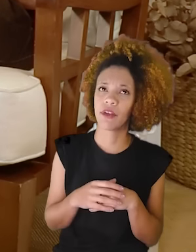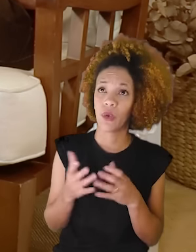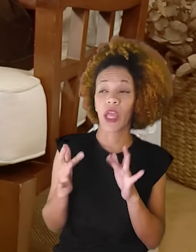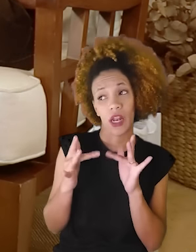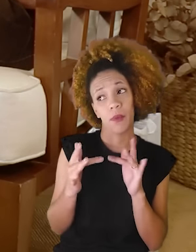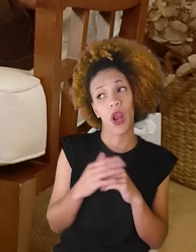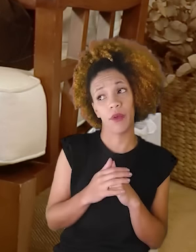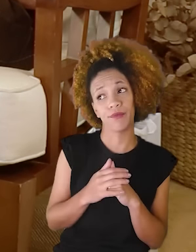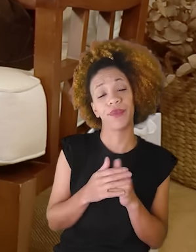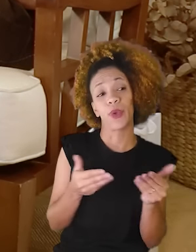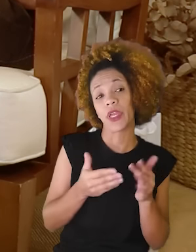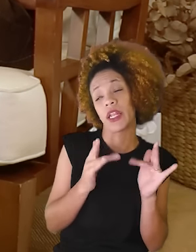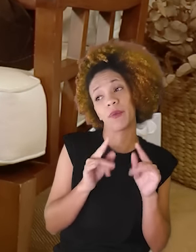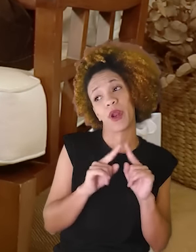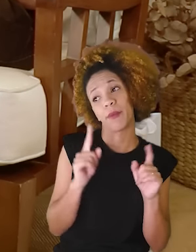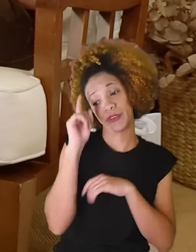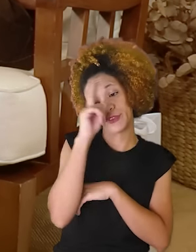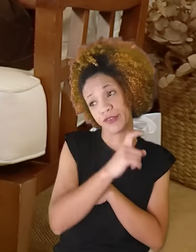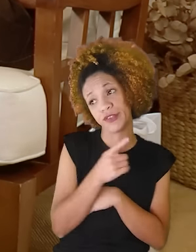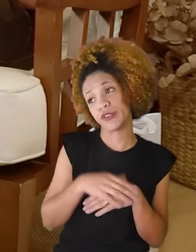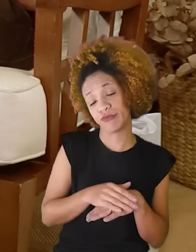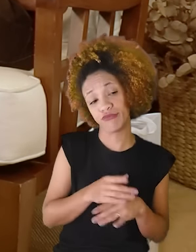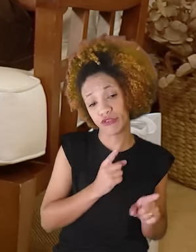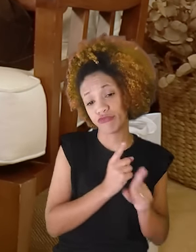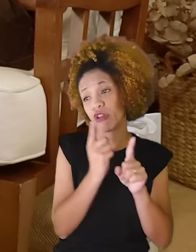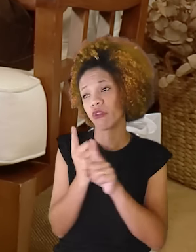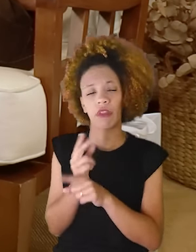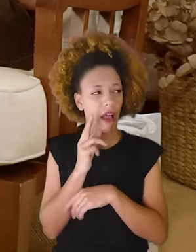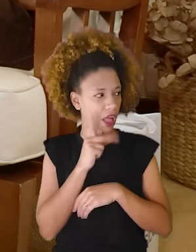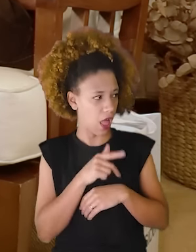até namorar hoje em dia eu queria namorar mas tá difícil de hoje encontrar alguém legal [ __ ] eu